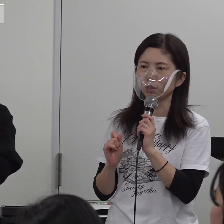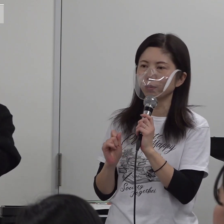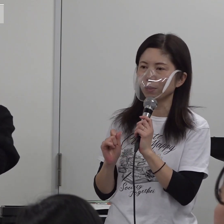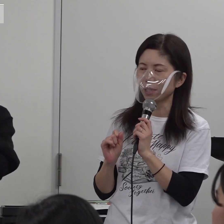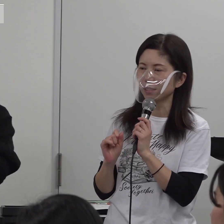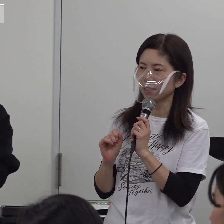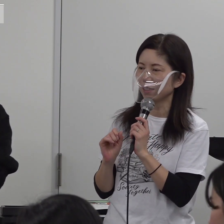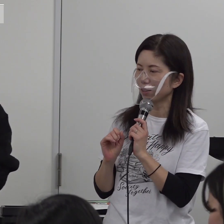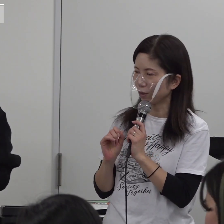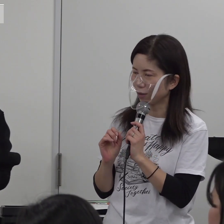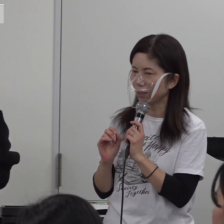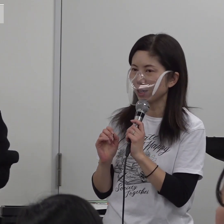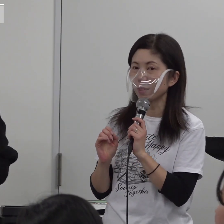ありがとうございます